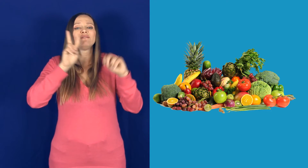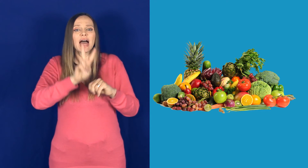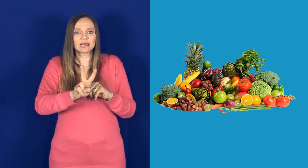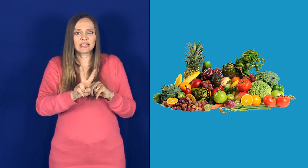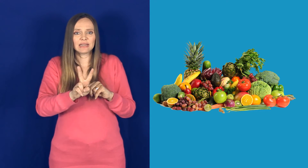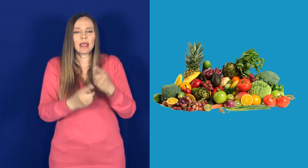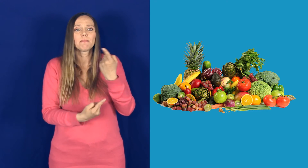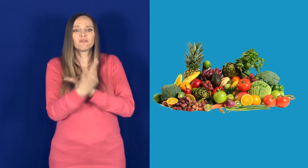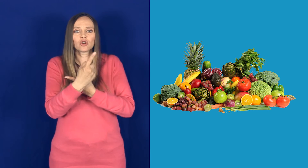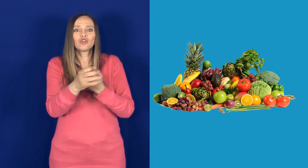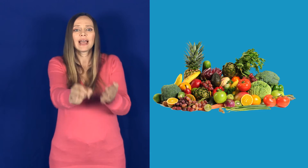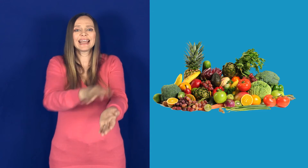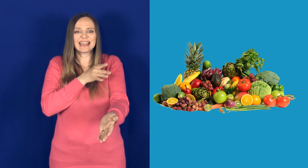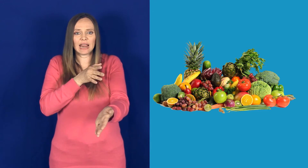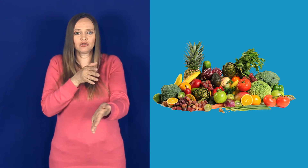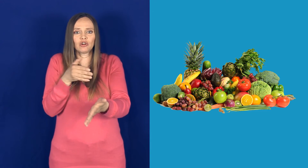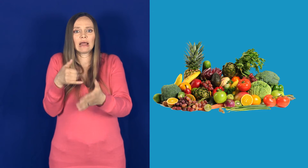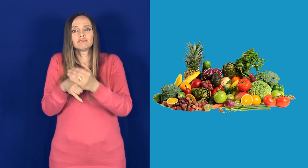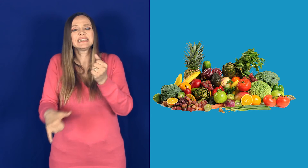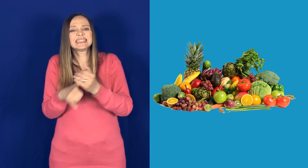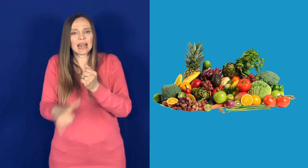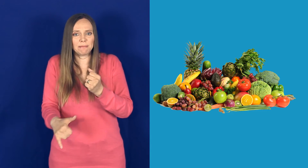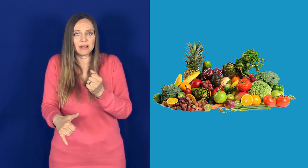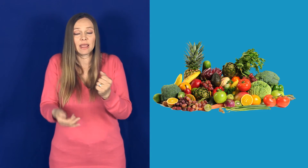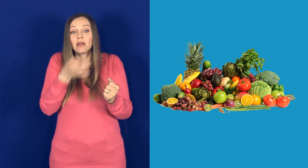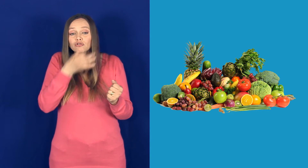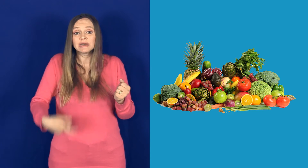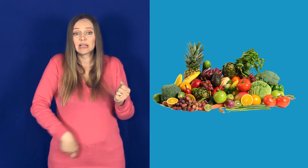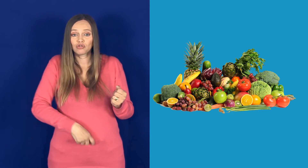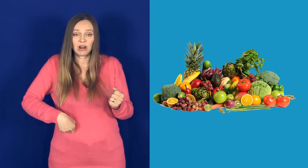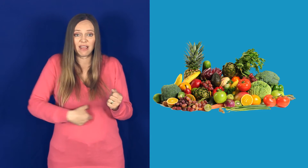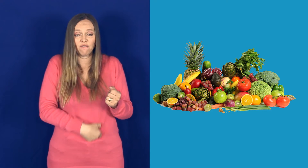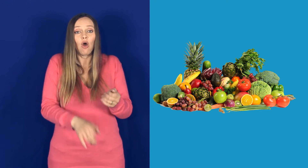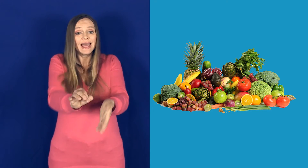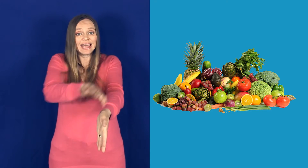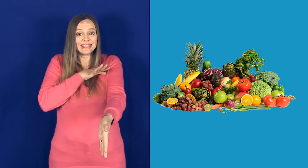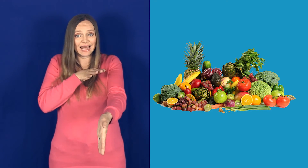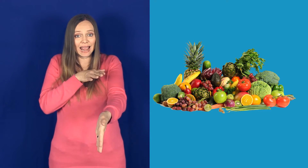Če se črevo hitreje prazni, manj škodnjivih snovi vpliva na sluznico.